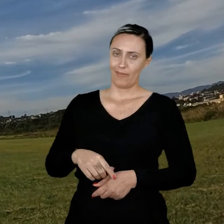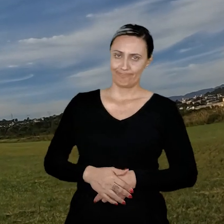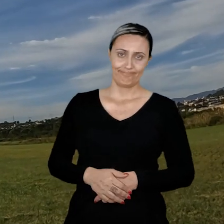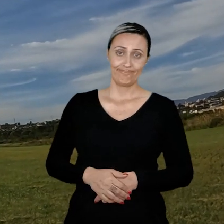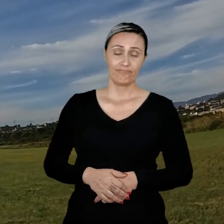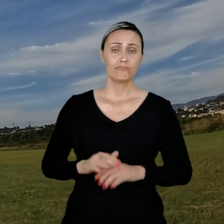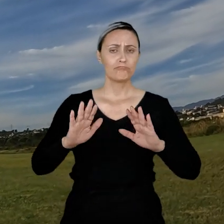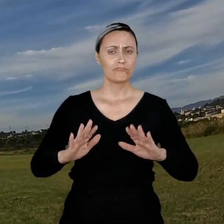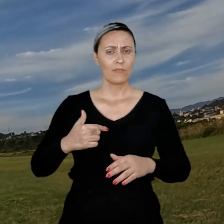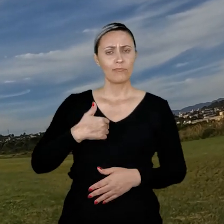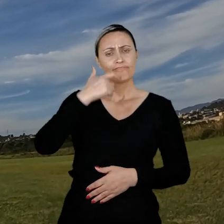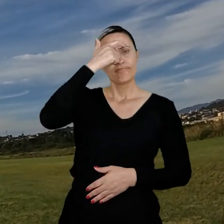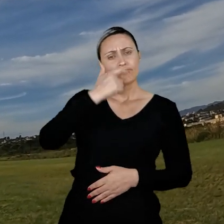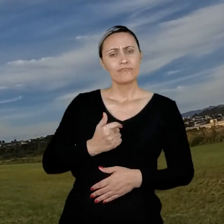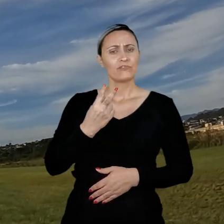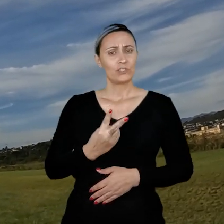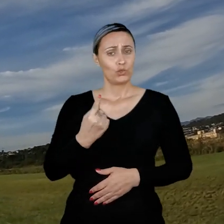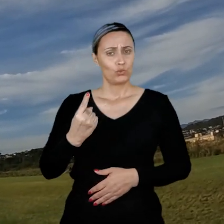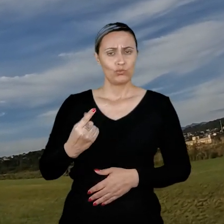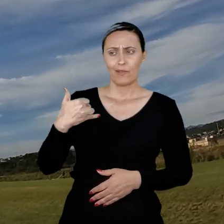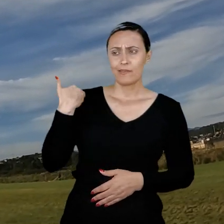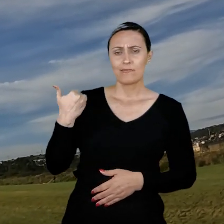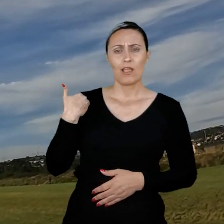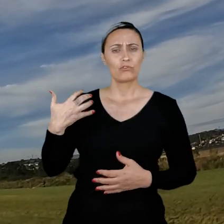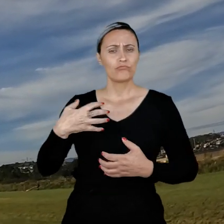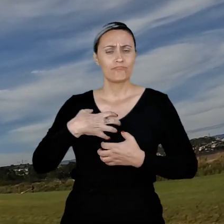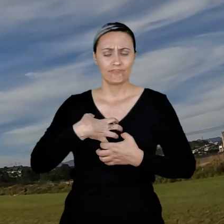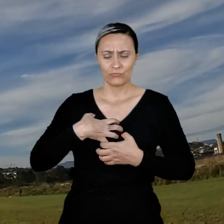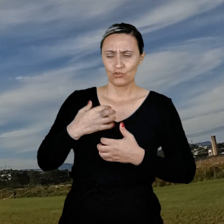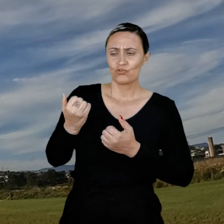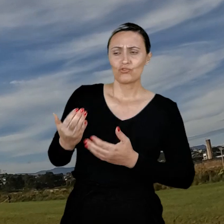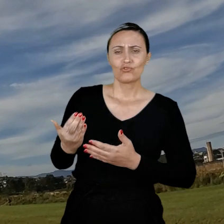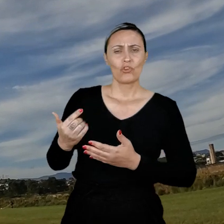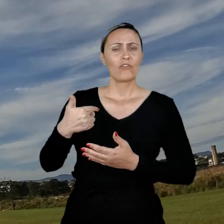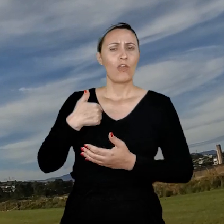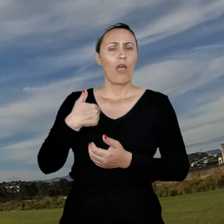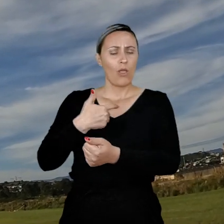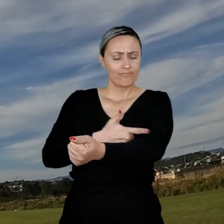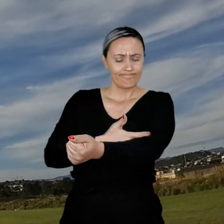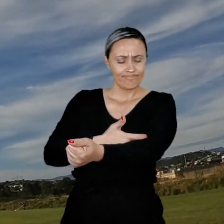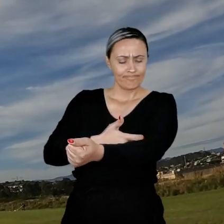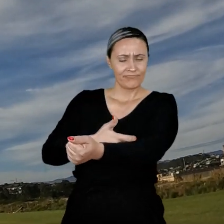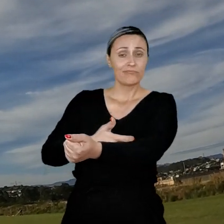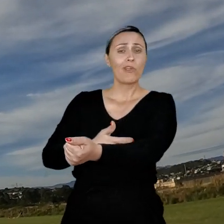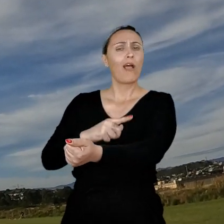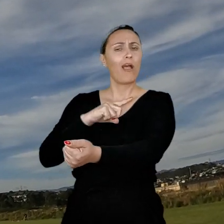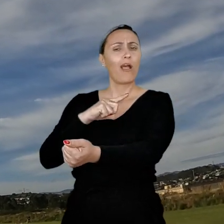em um corpo jovem, senti a agulha penetrar em meu braço enquanto segurava aquela bolinha vermelha, na esperança de ajudar.